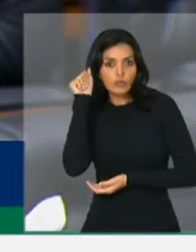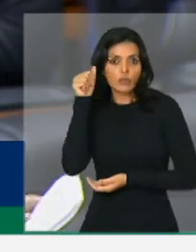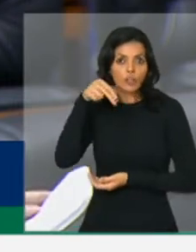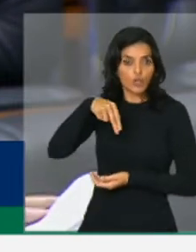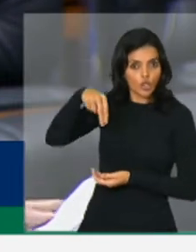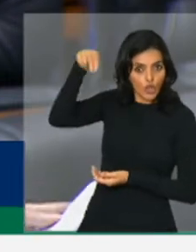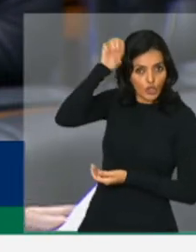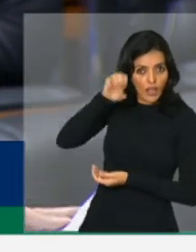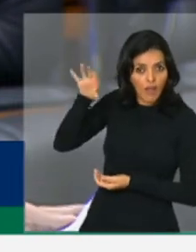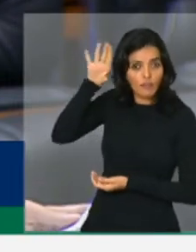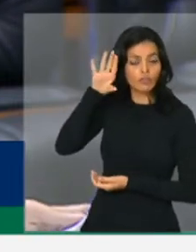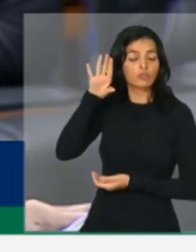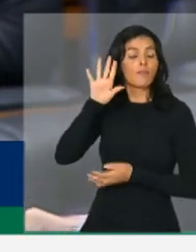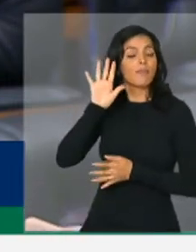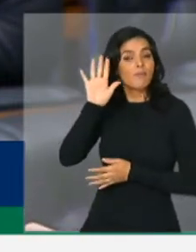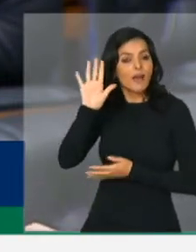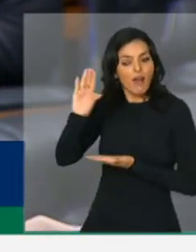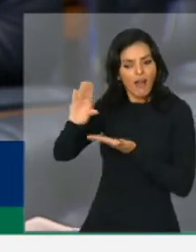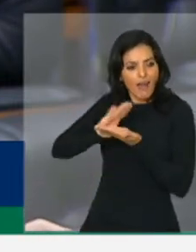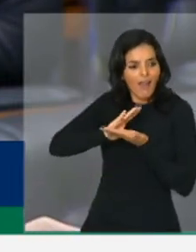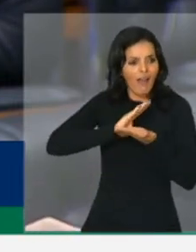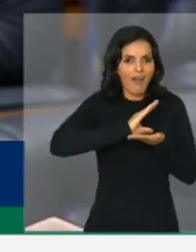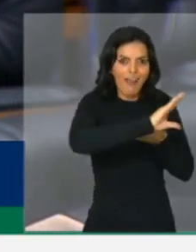FUNDOS ACABANDO COM ISSO, COM A POSSIBILIDADE DE DESENVOLVIMENTO TÃO NECESSÁRIO PRA ESSA REGIÃO